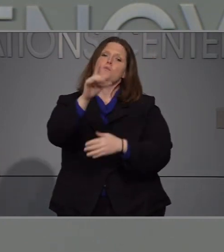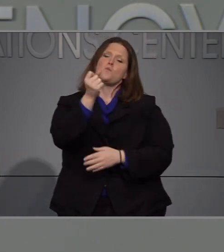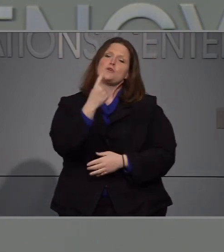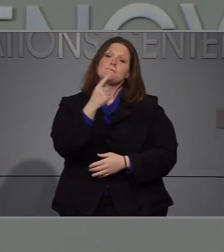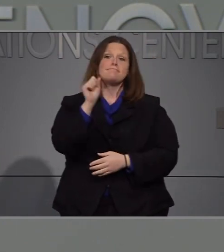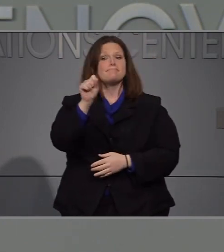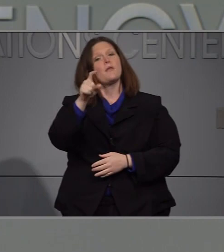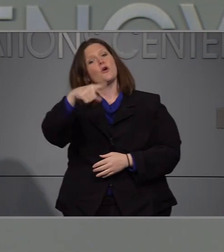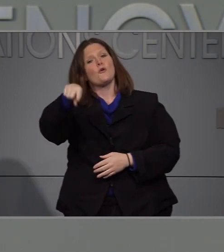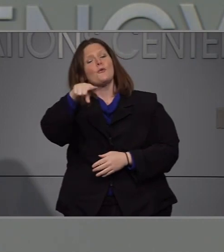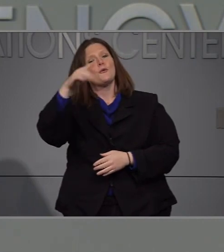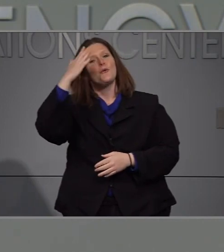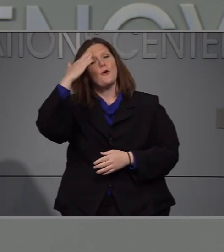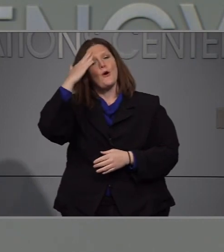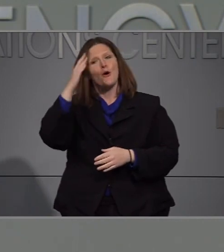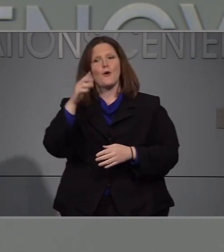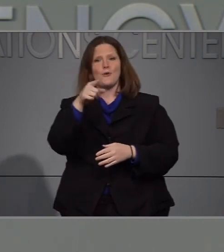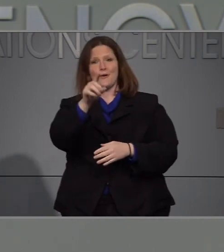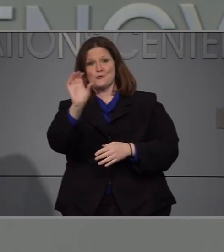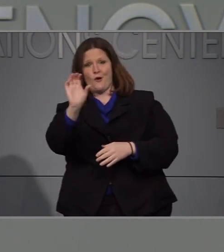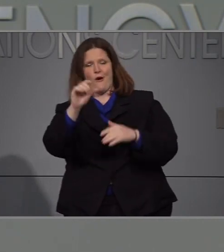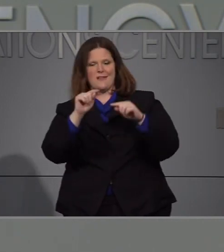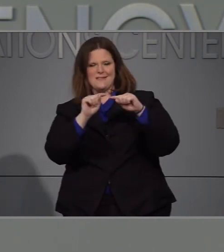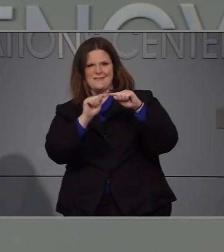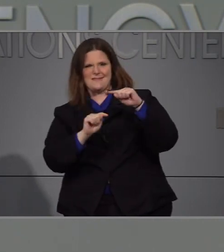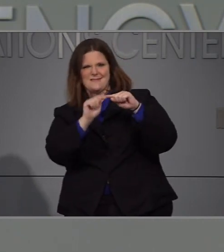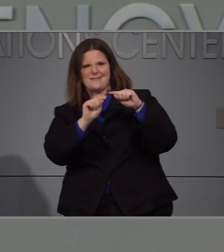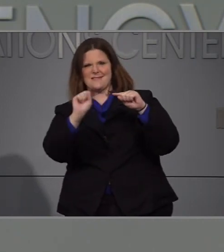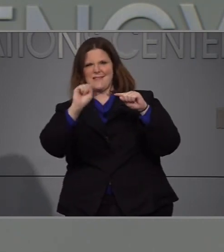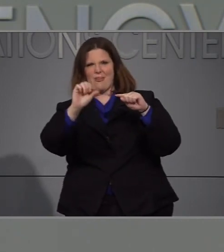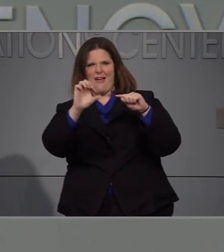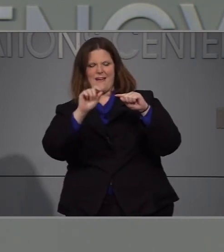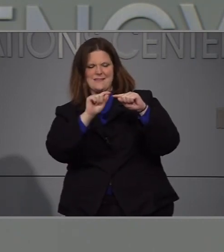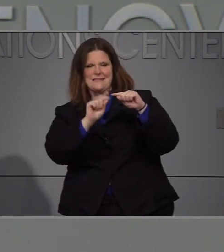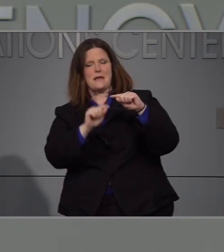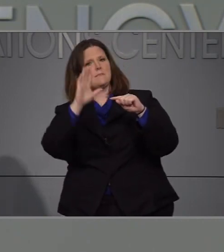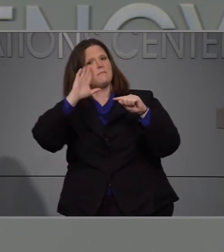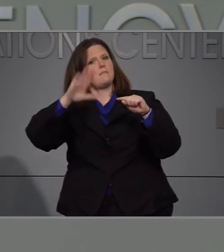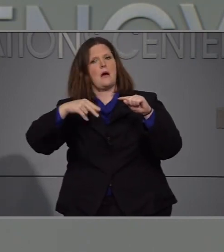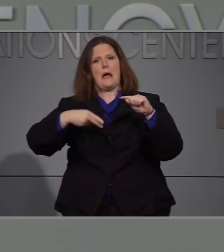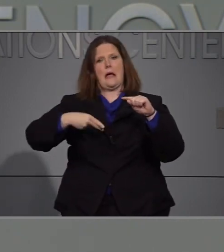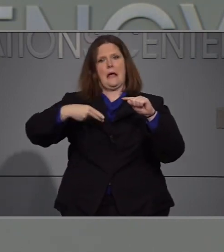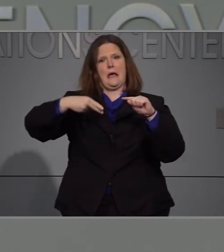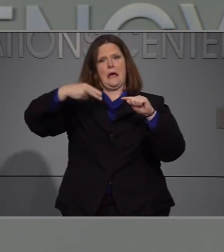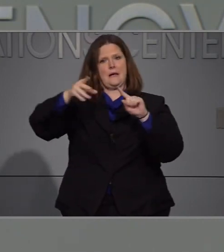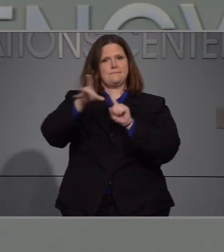pregunta yo sé que usted están cercanos a Carolina del Sur, ellos hay que en Carolina del